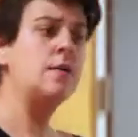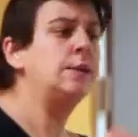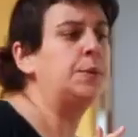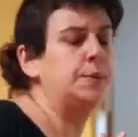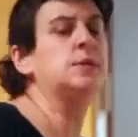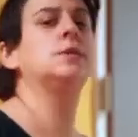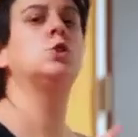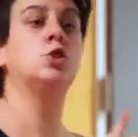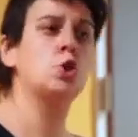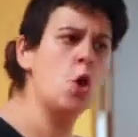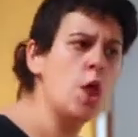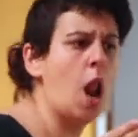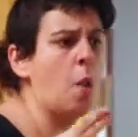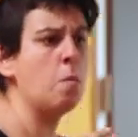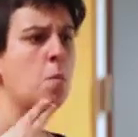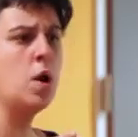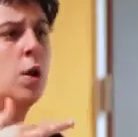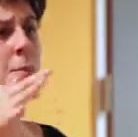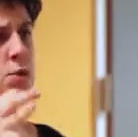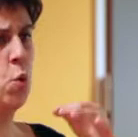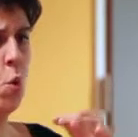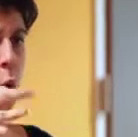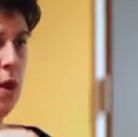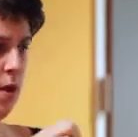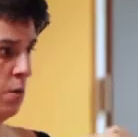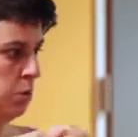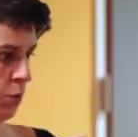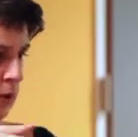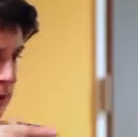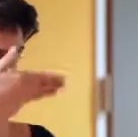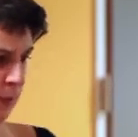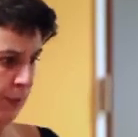político y también jurídico. No hemos querido hacer una jornada meramente